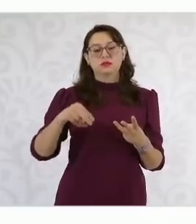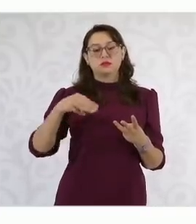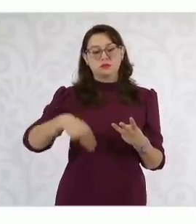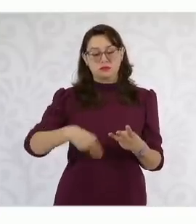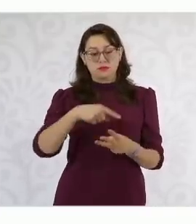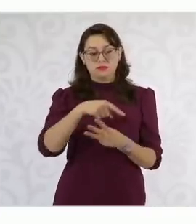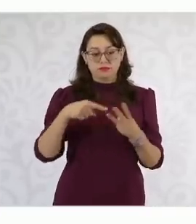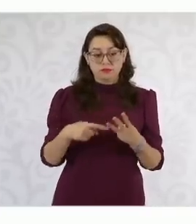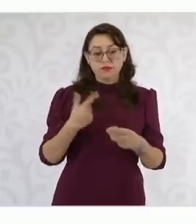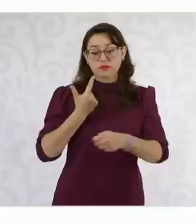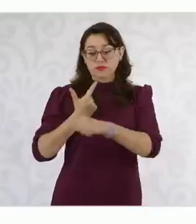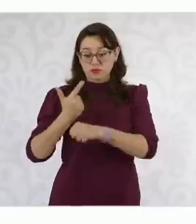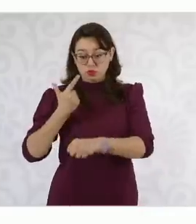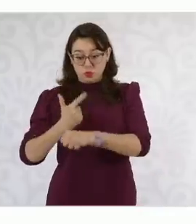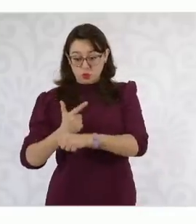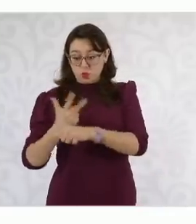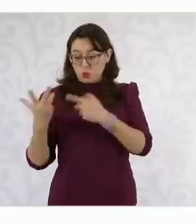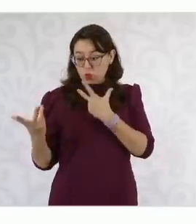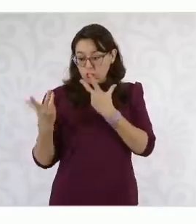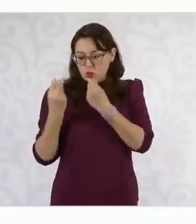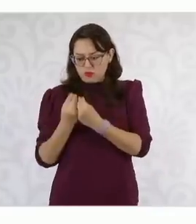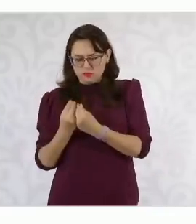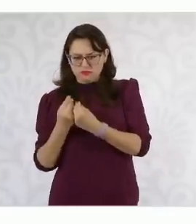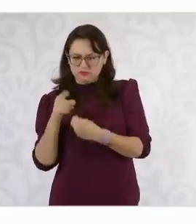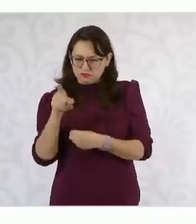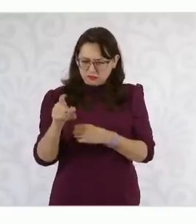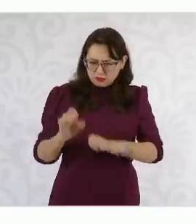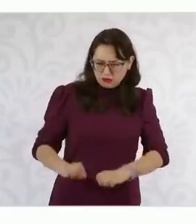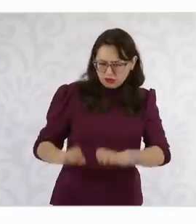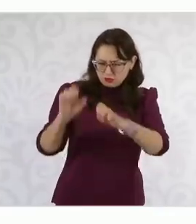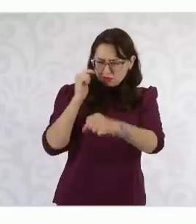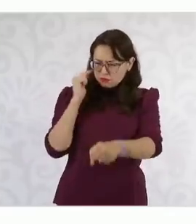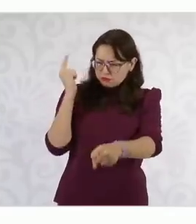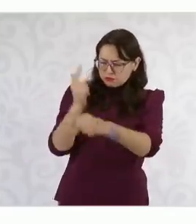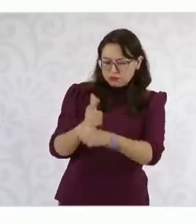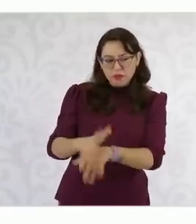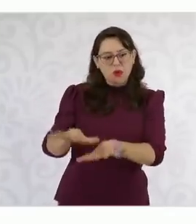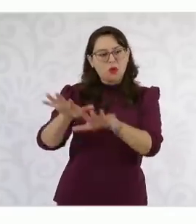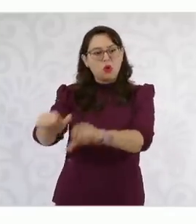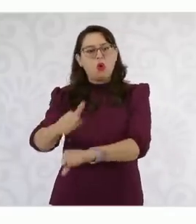de Guatemala catearon un inmueble y se detuvo a selvina Abigail n líder de una estructura